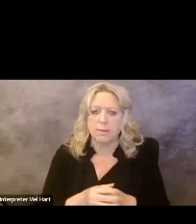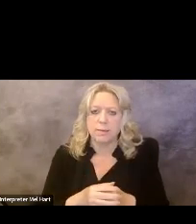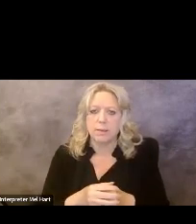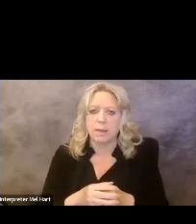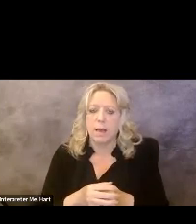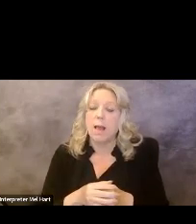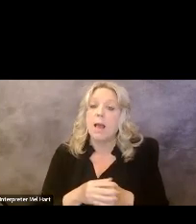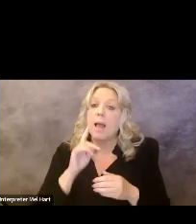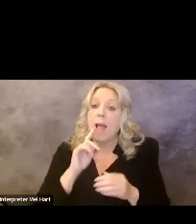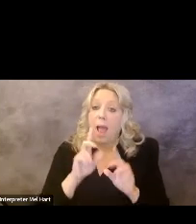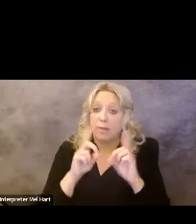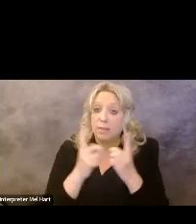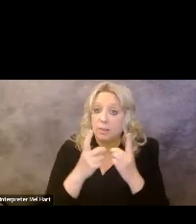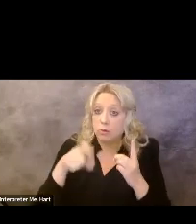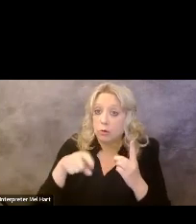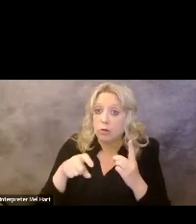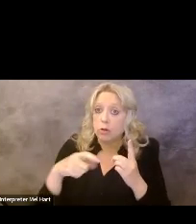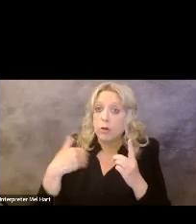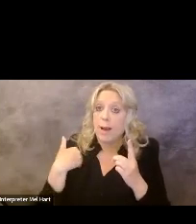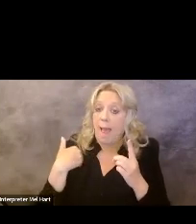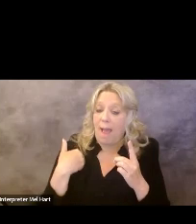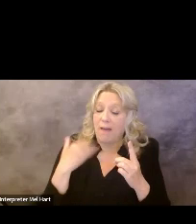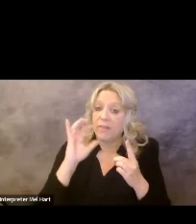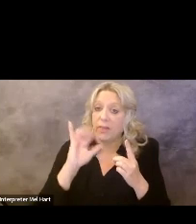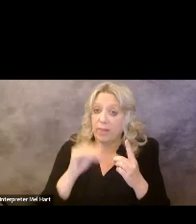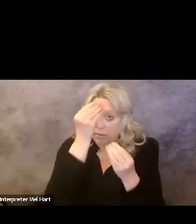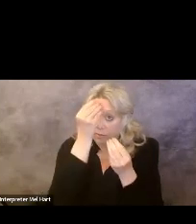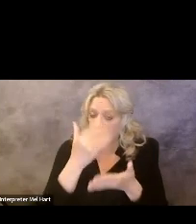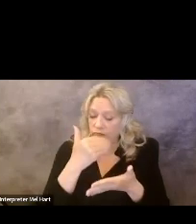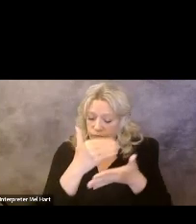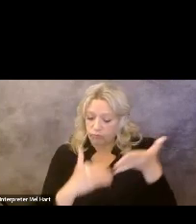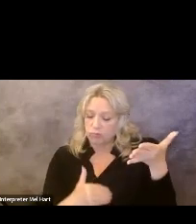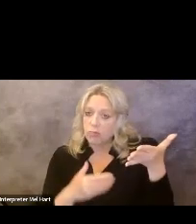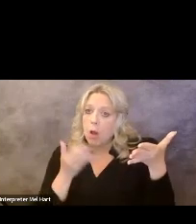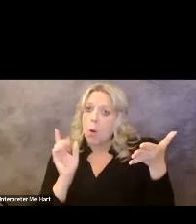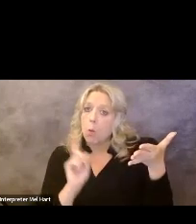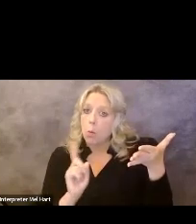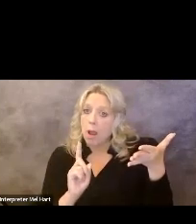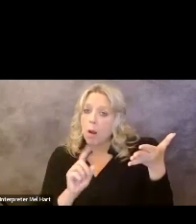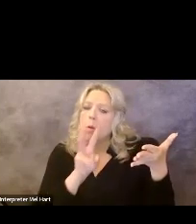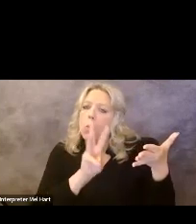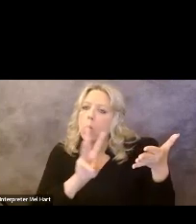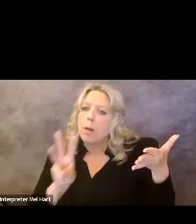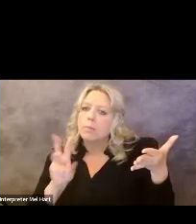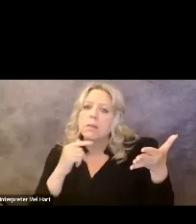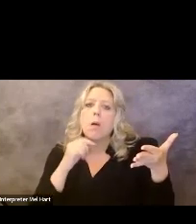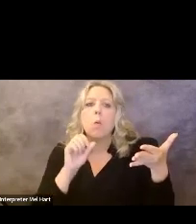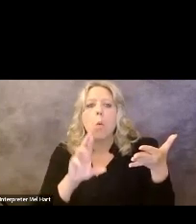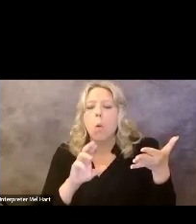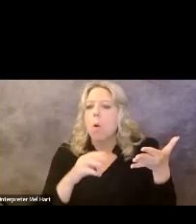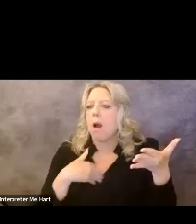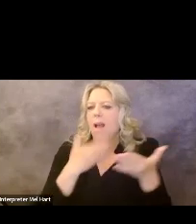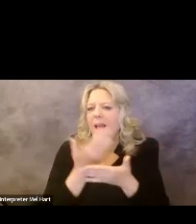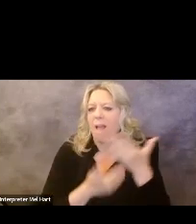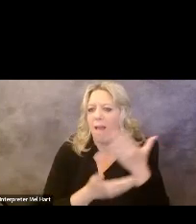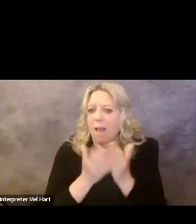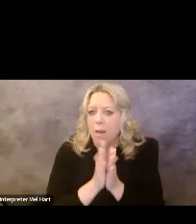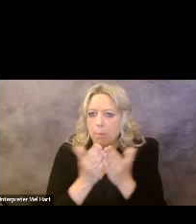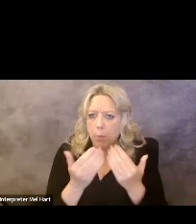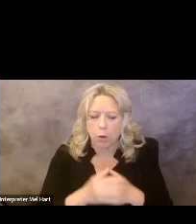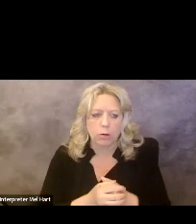en su sitio web o dentro de su manual. Se aseguran de que se asigne tiempo para explicar